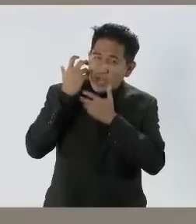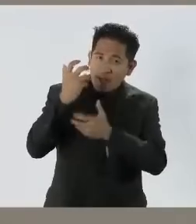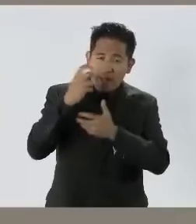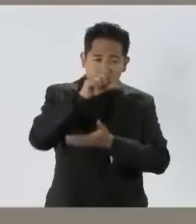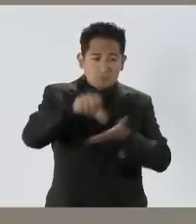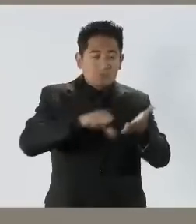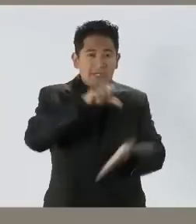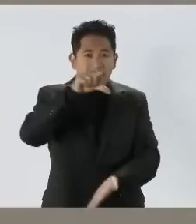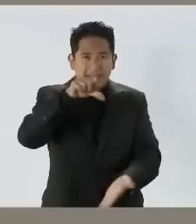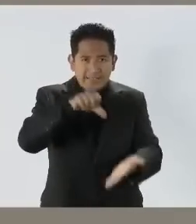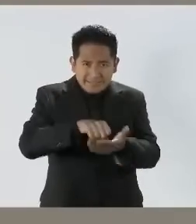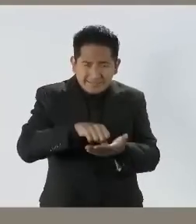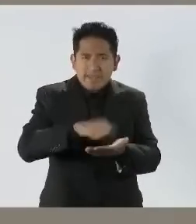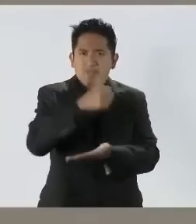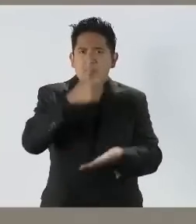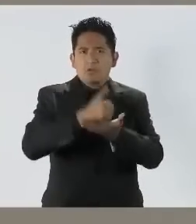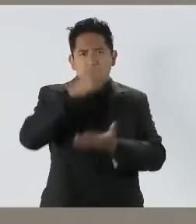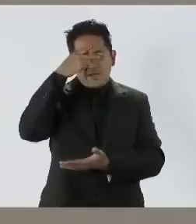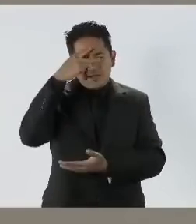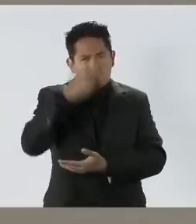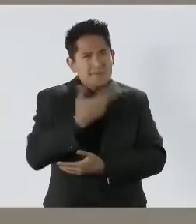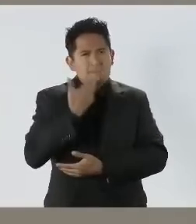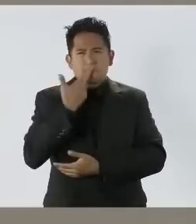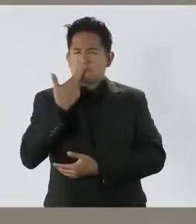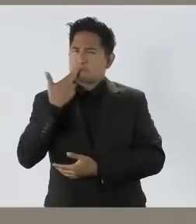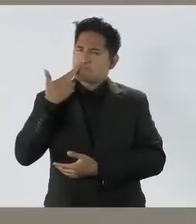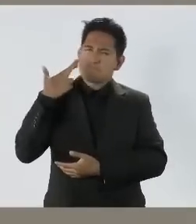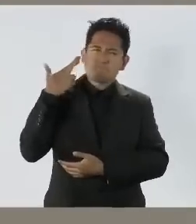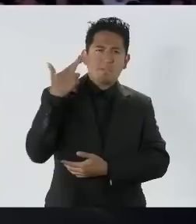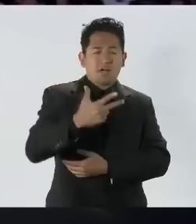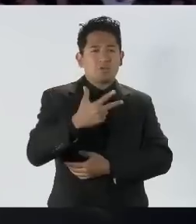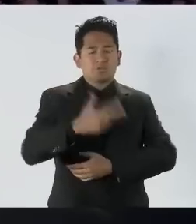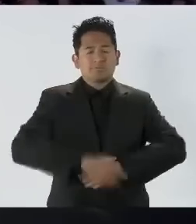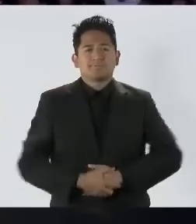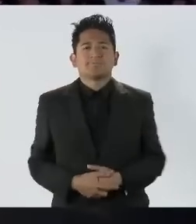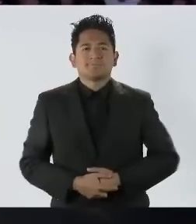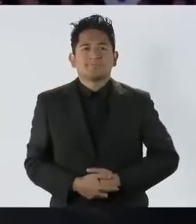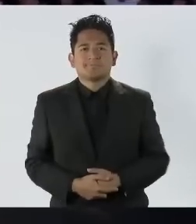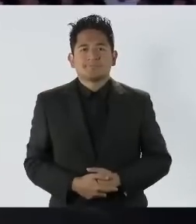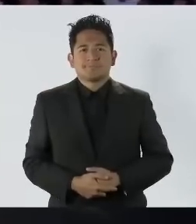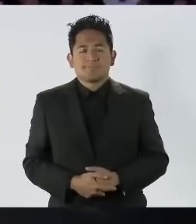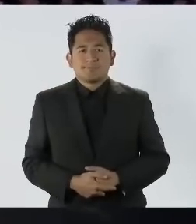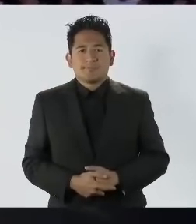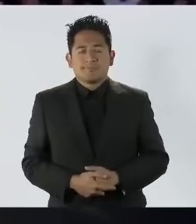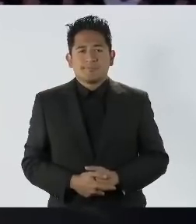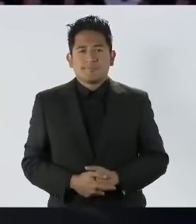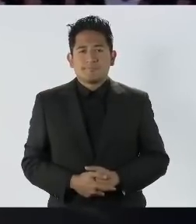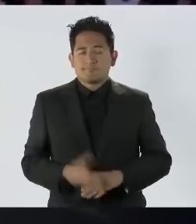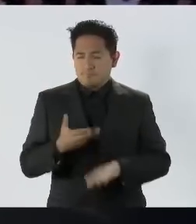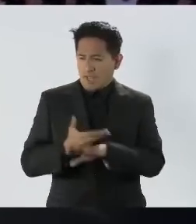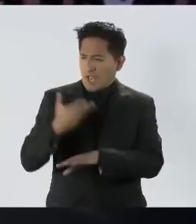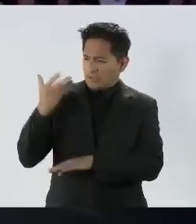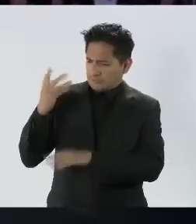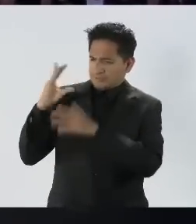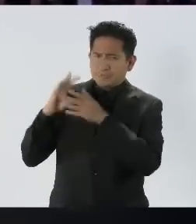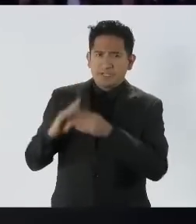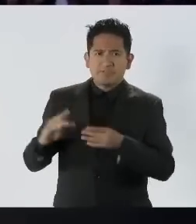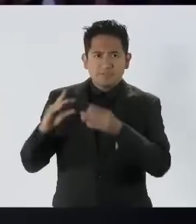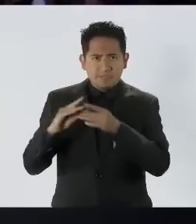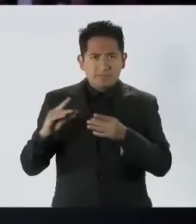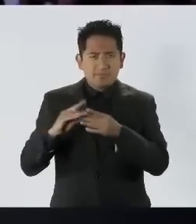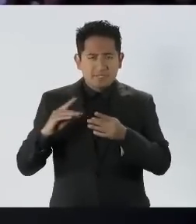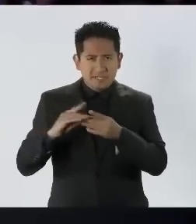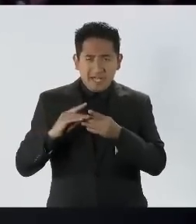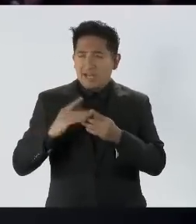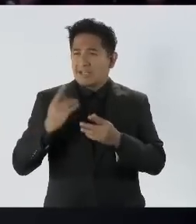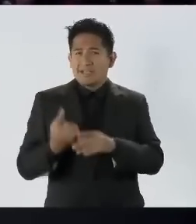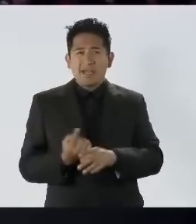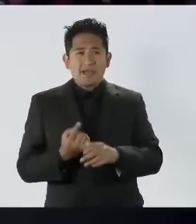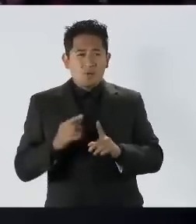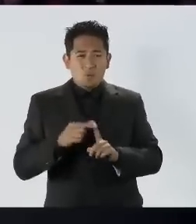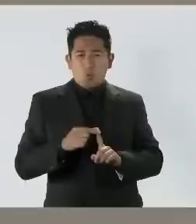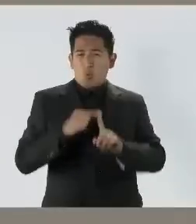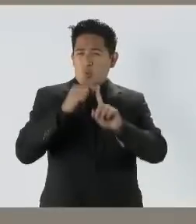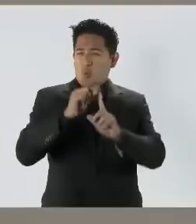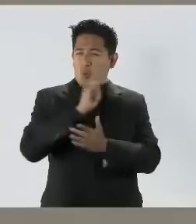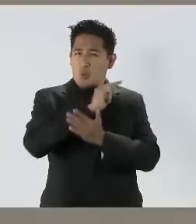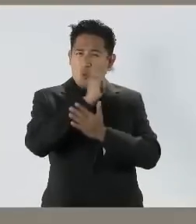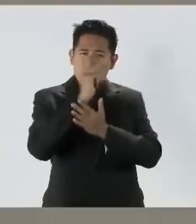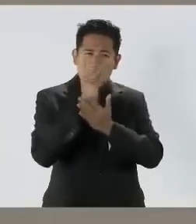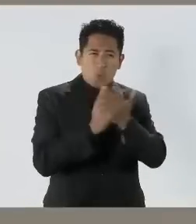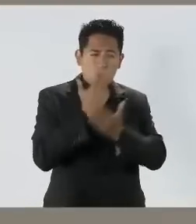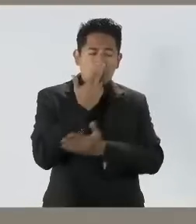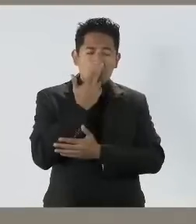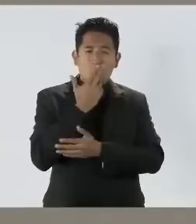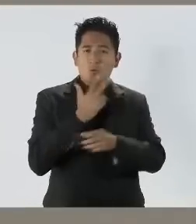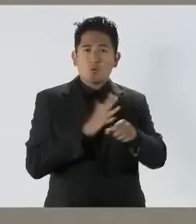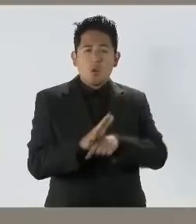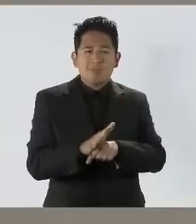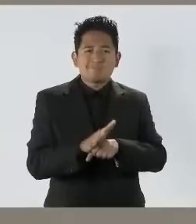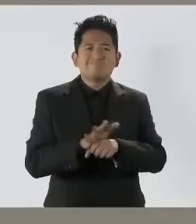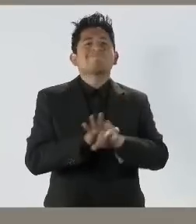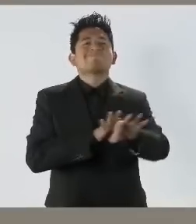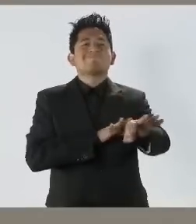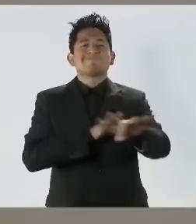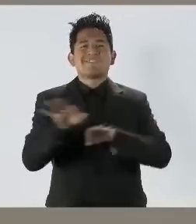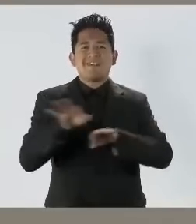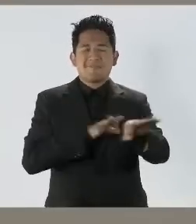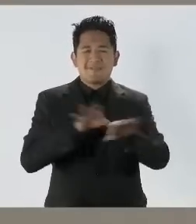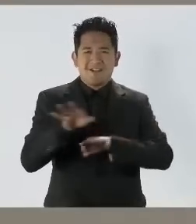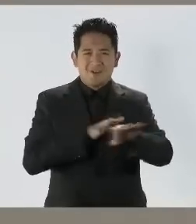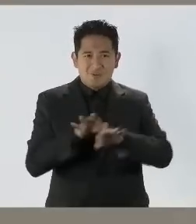ciudad hemos dicho que el mejor programa Social es un empleo un empleo no sustituye